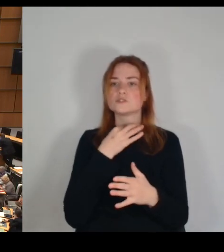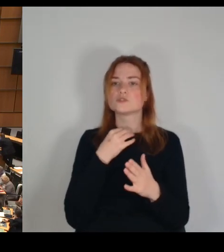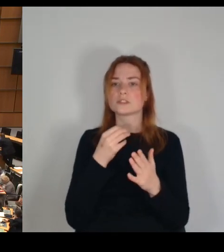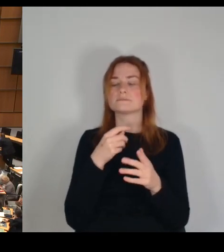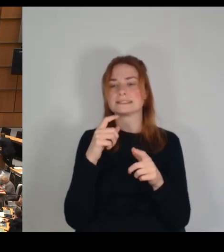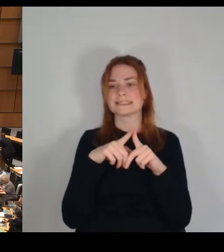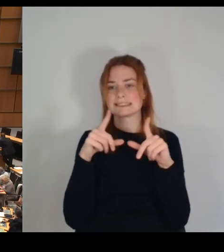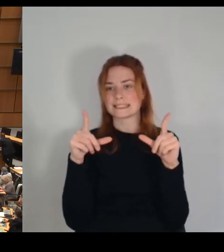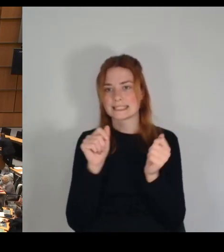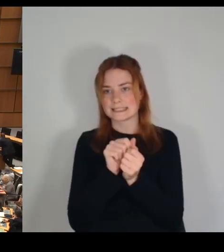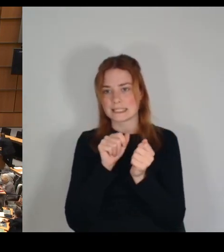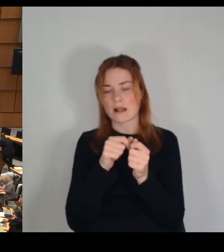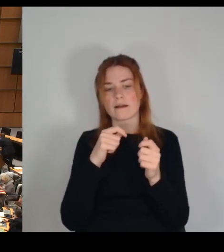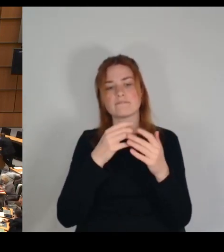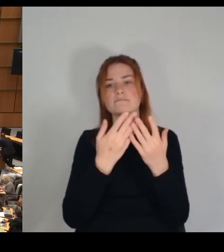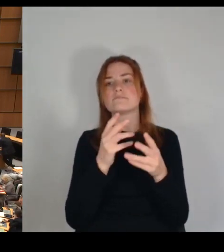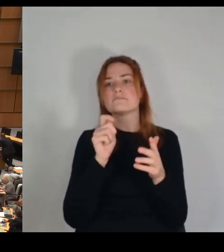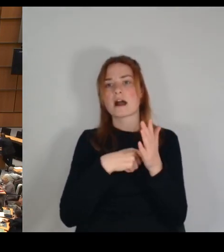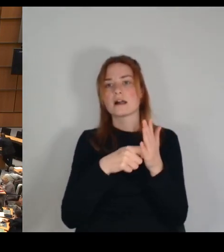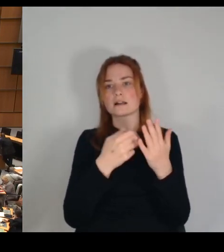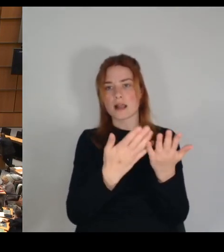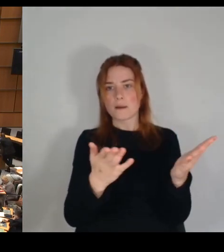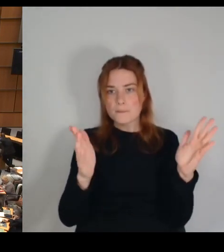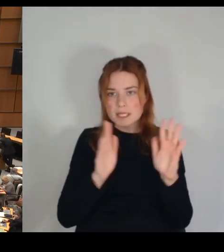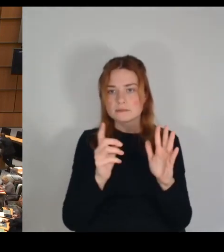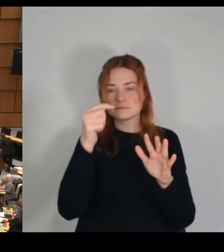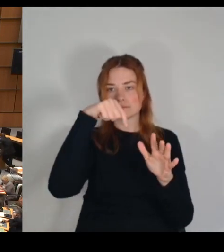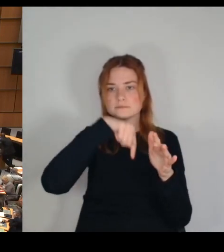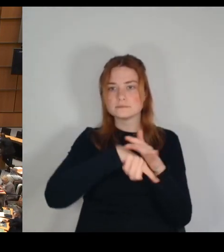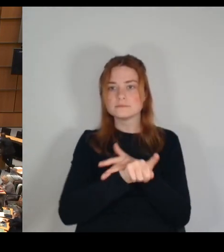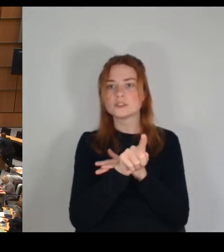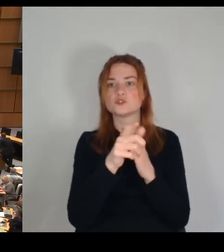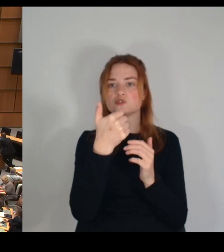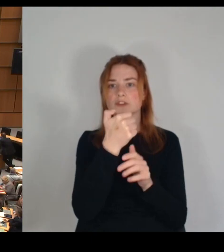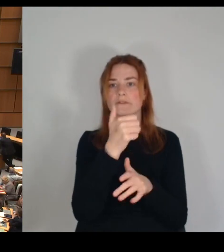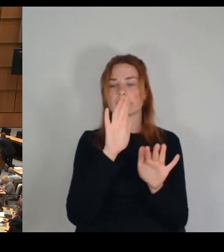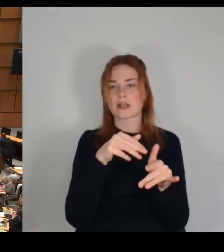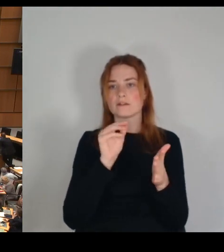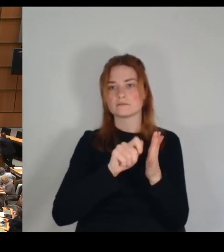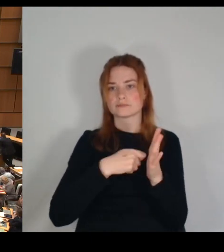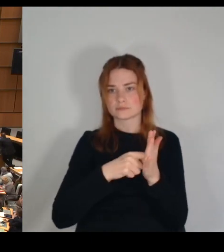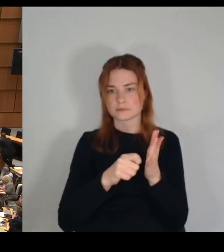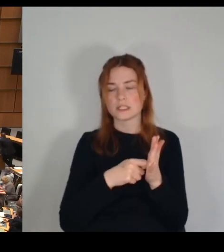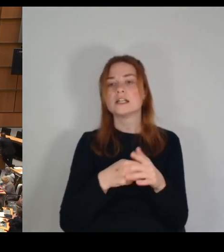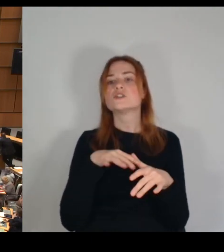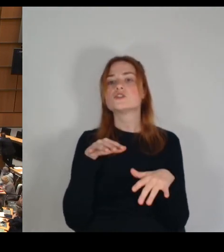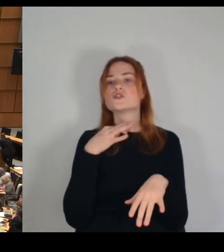ausgefüllt werden. Die Stimmzettel sind noch in der Wahlkabine einmal zu falten und in den Umschlag zu legen